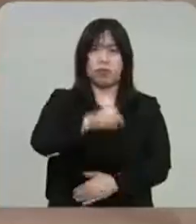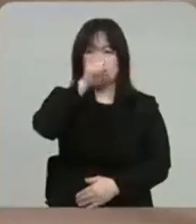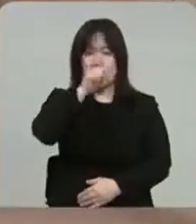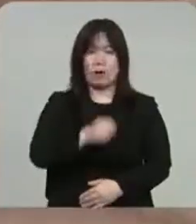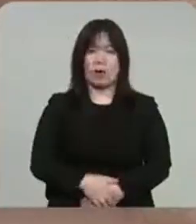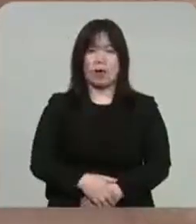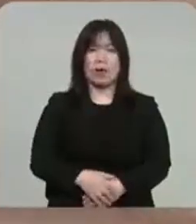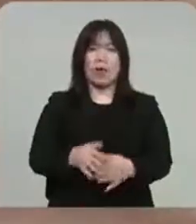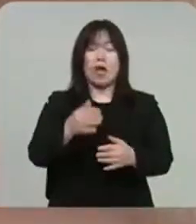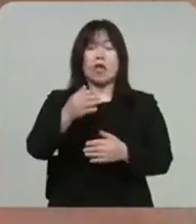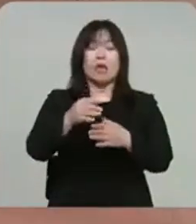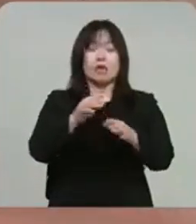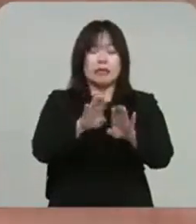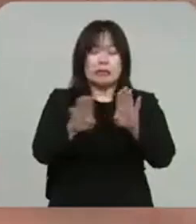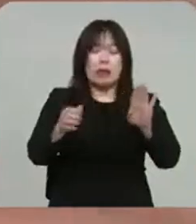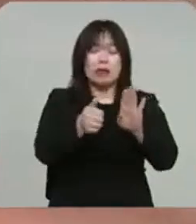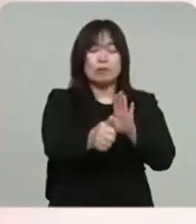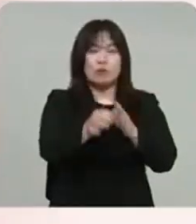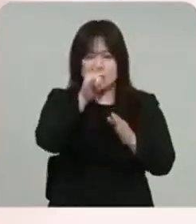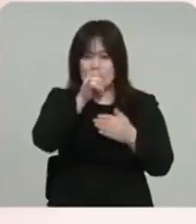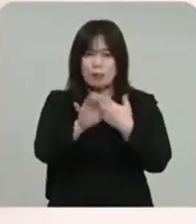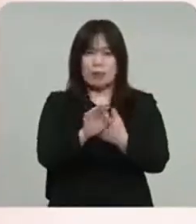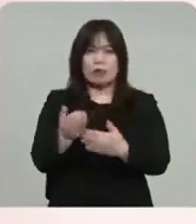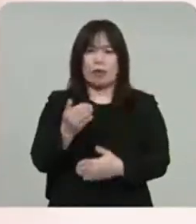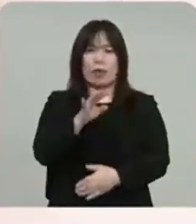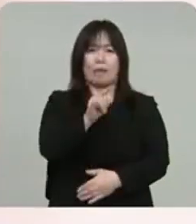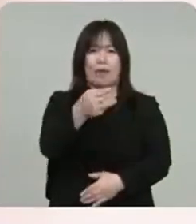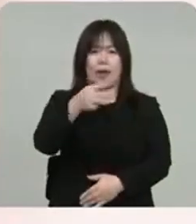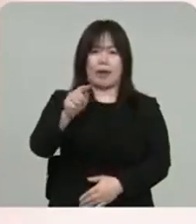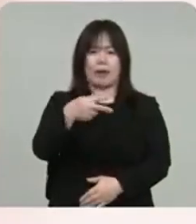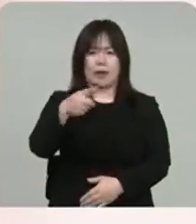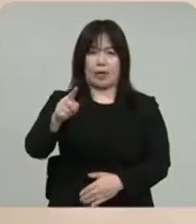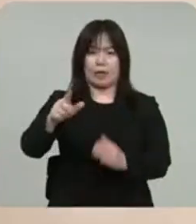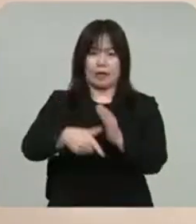현관에 불이 났을 때는 베란다에 마련된 대피공간에서 구조를 기다리